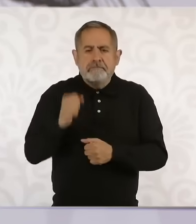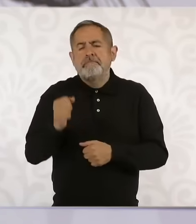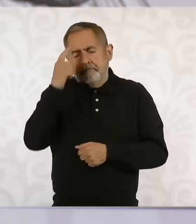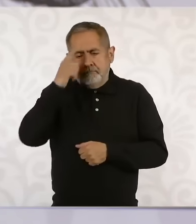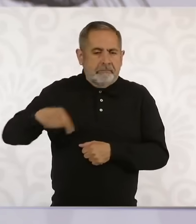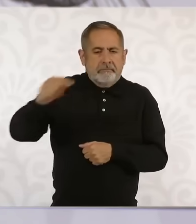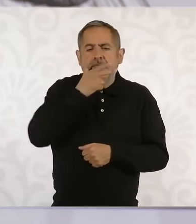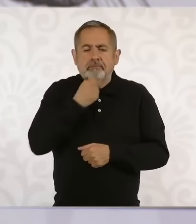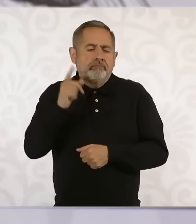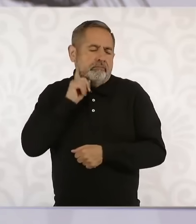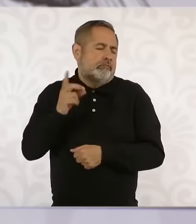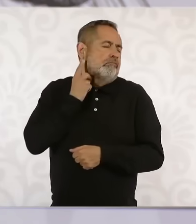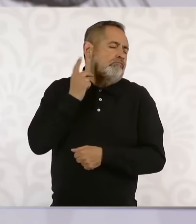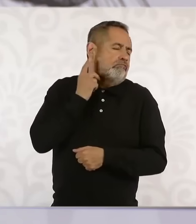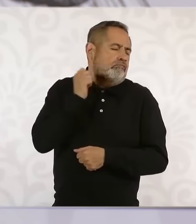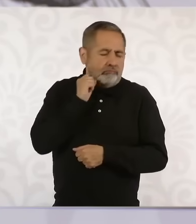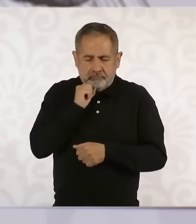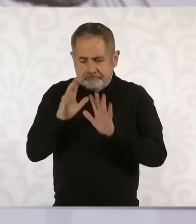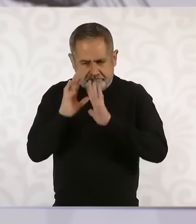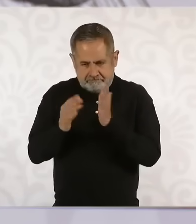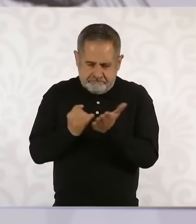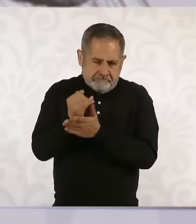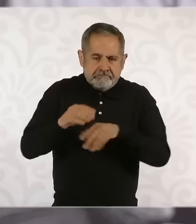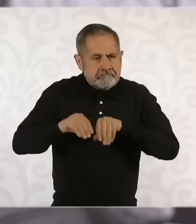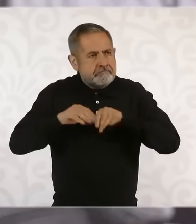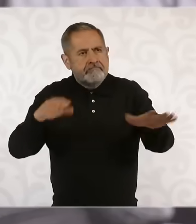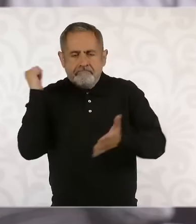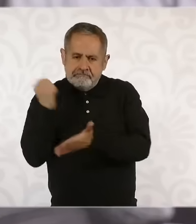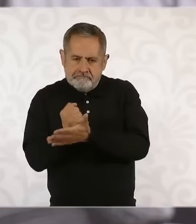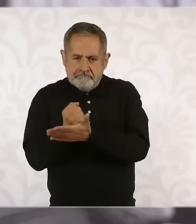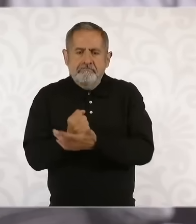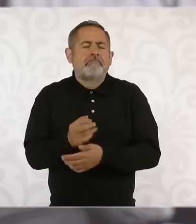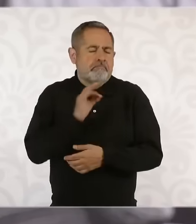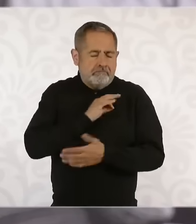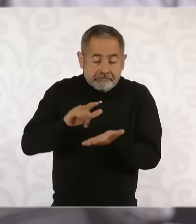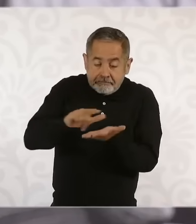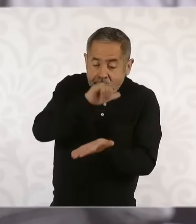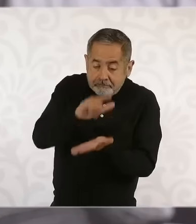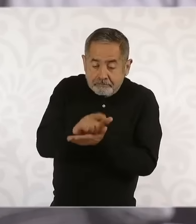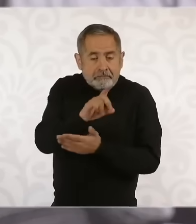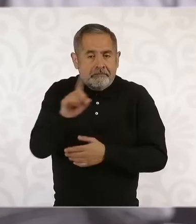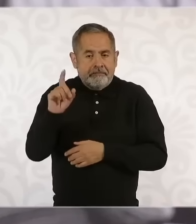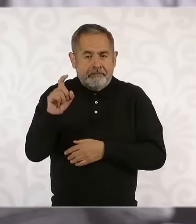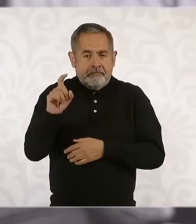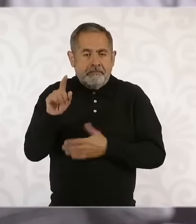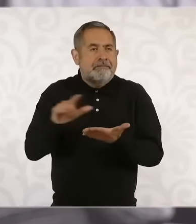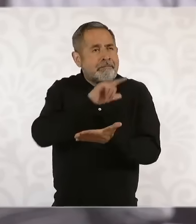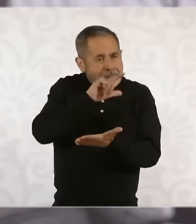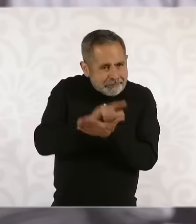legisladores del Congreso de la Unión que hicieron posible que haya una ley nacional de aguas,